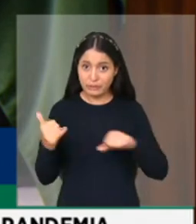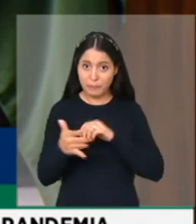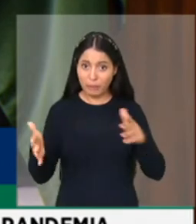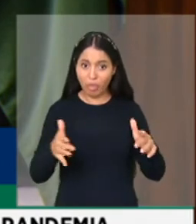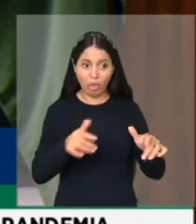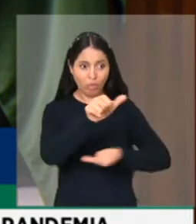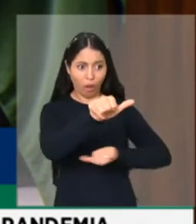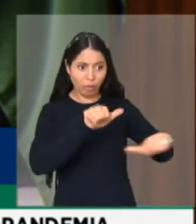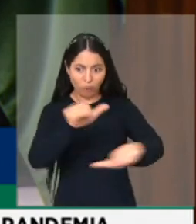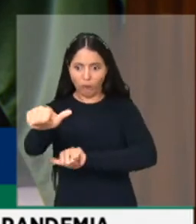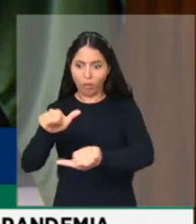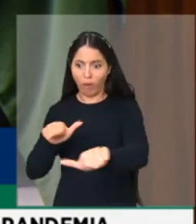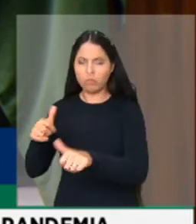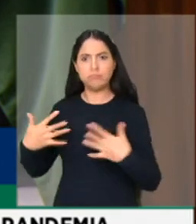PANDEMIA. UM GOVERNO QUE É O GRANDE RESPONSÁVEL POR